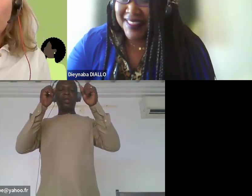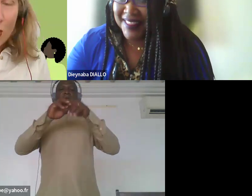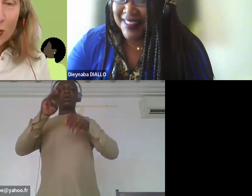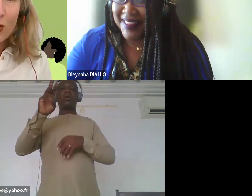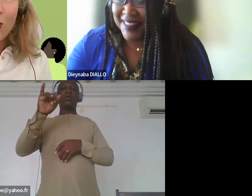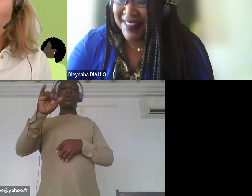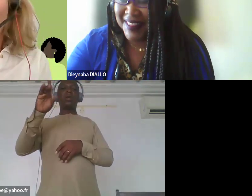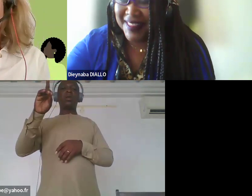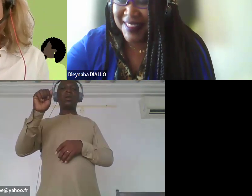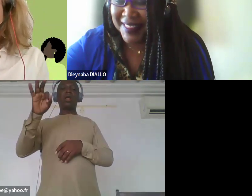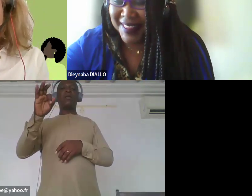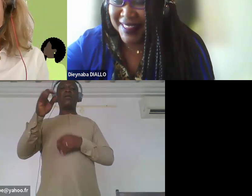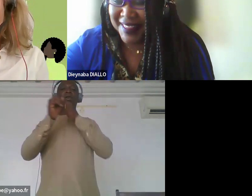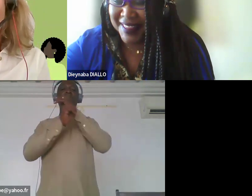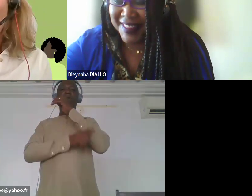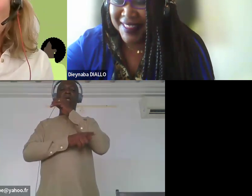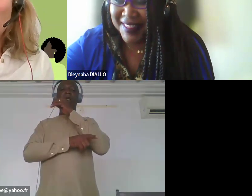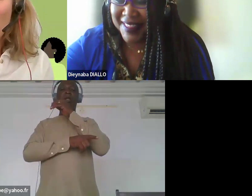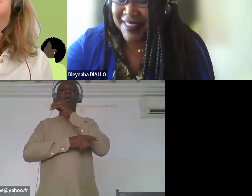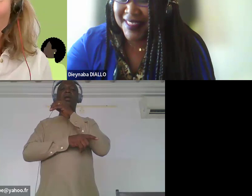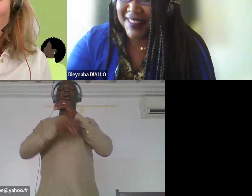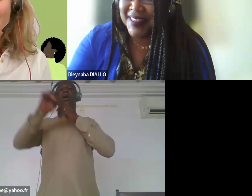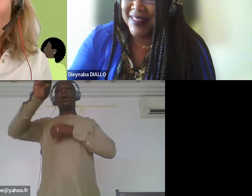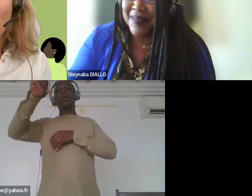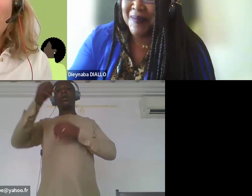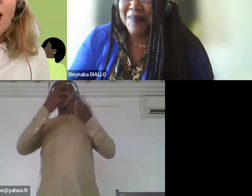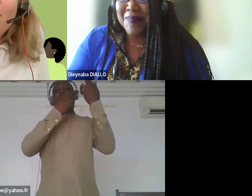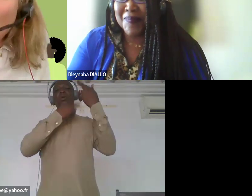autres casquette que tu portes bien sûr et tu